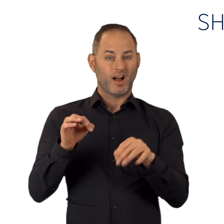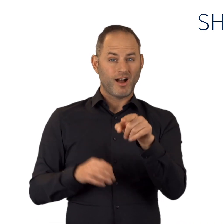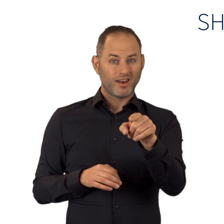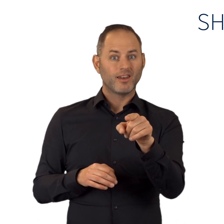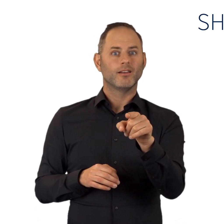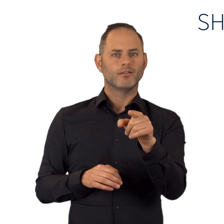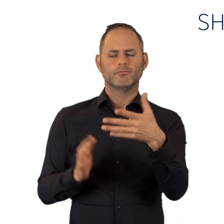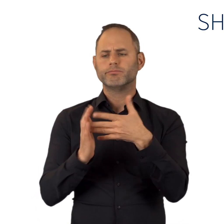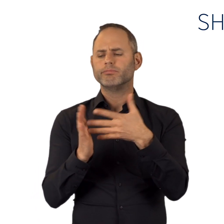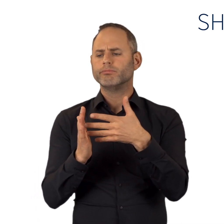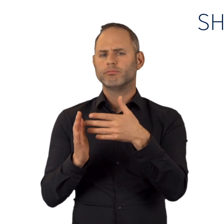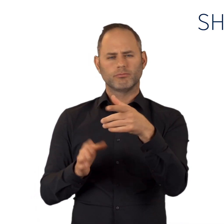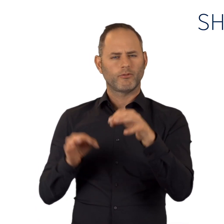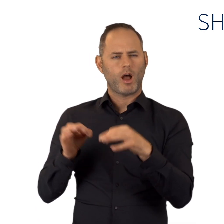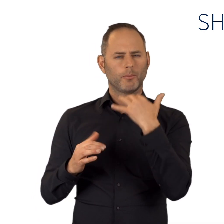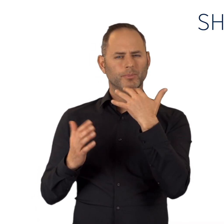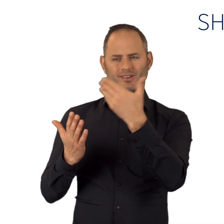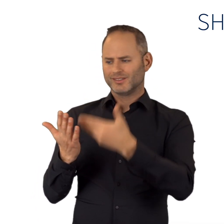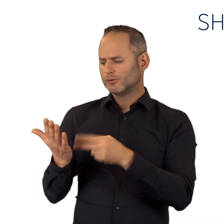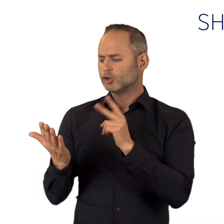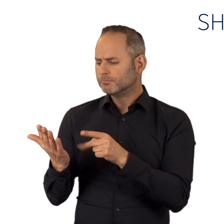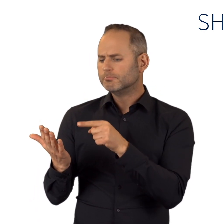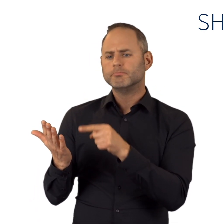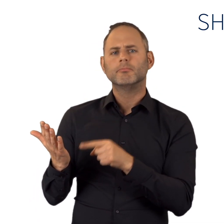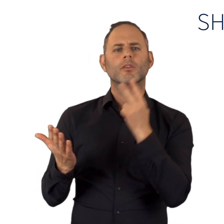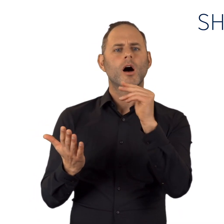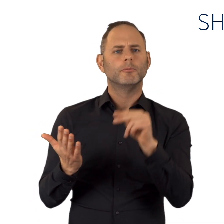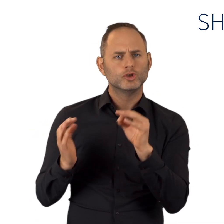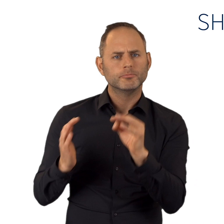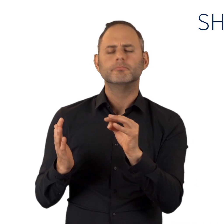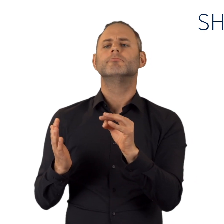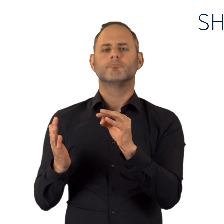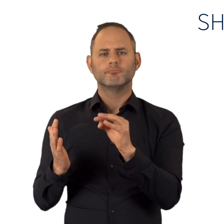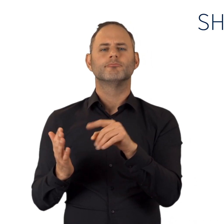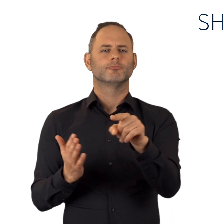muss die Wählerin oder der Wähler nach Feststellung der Wahlberechtigung